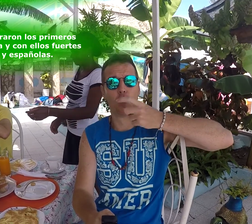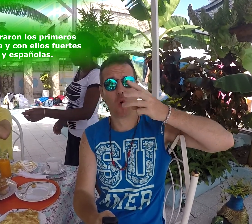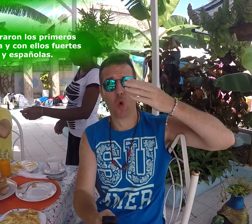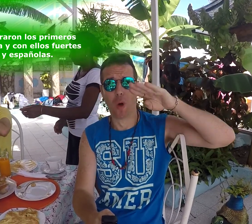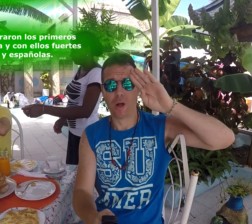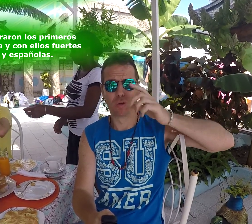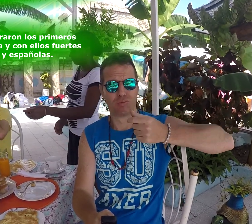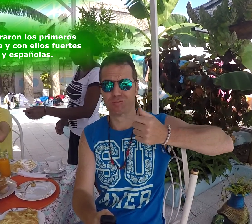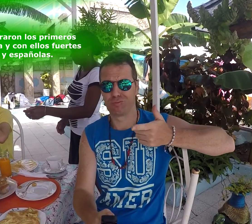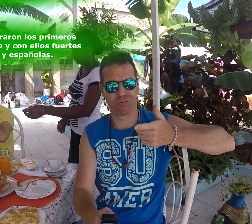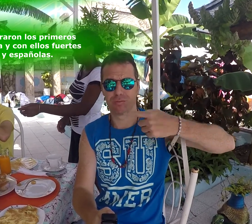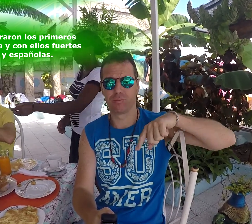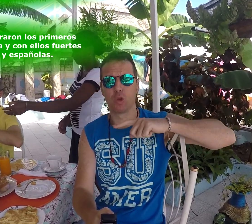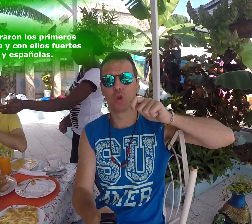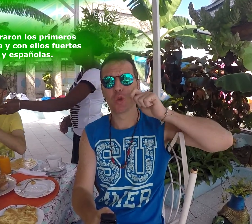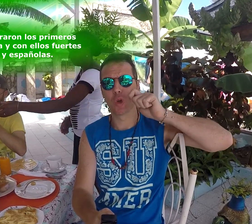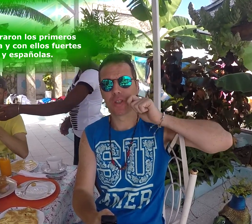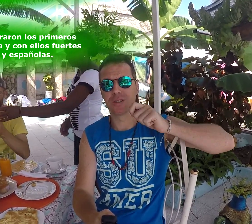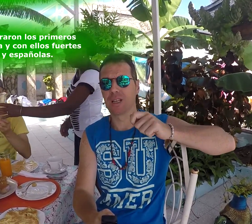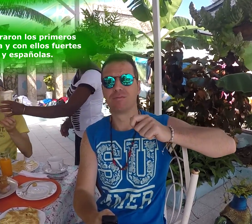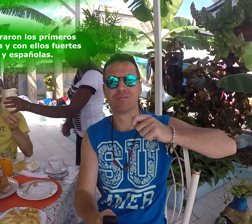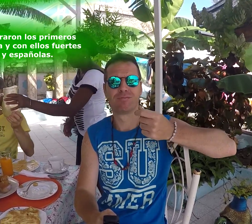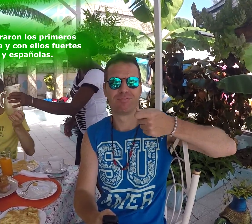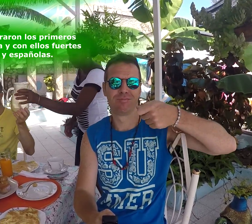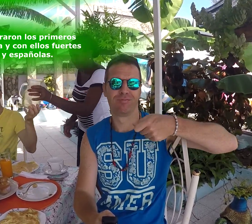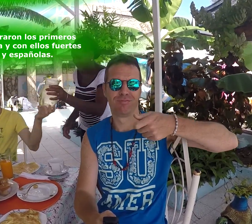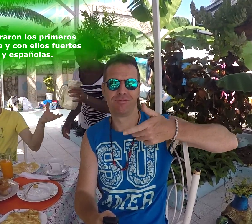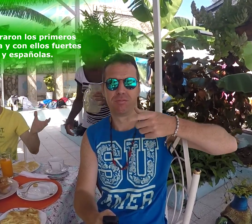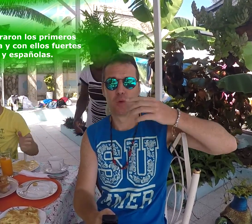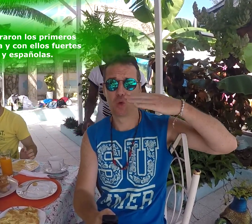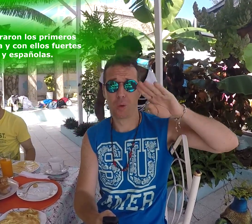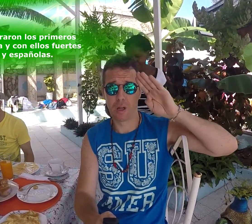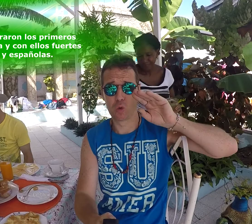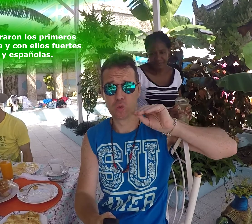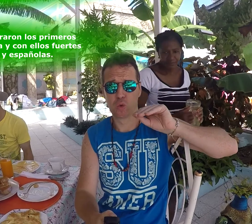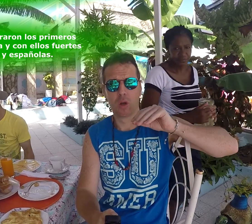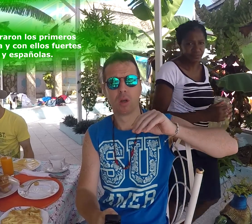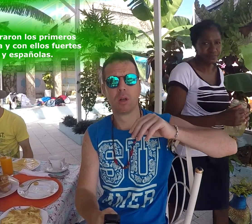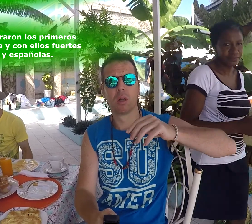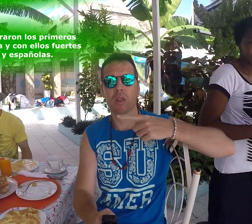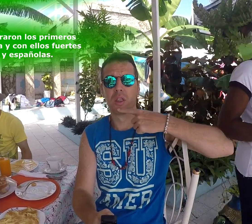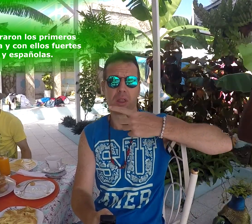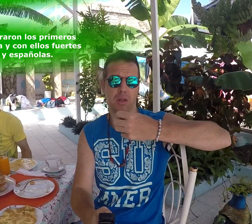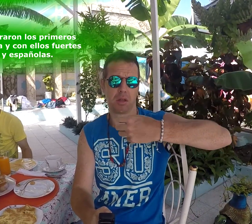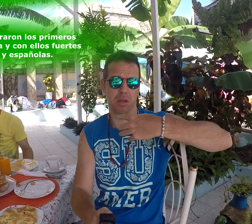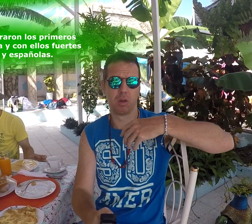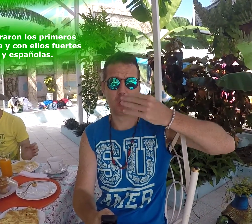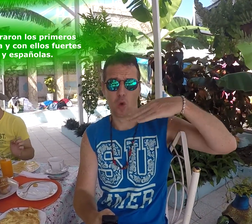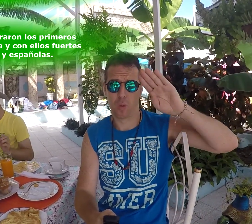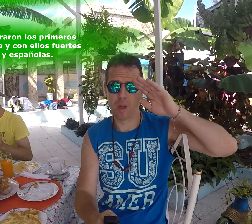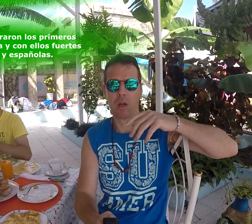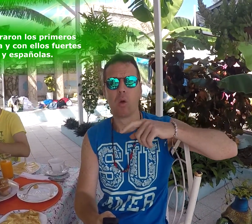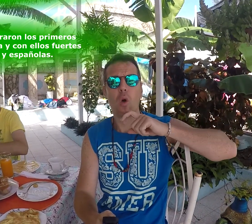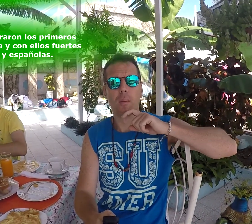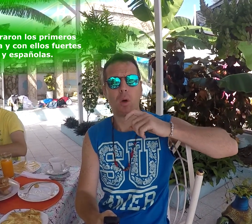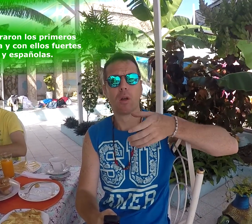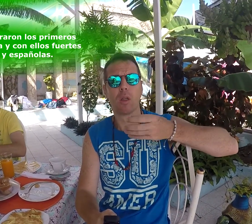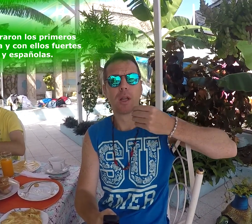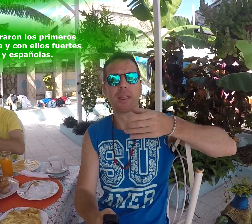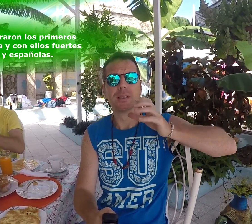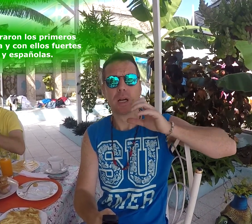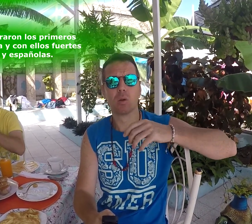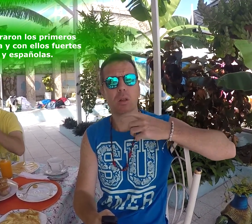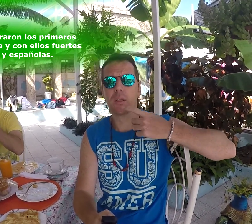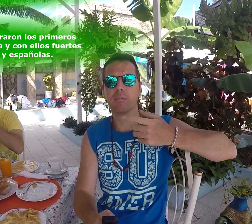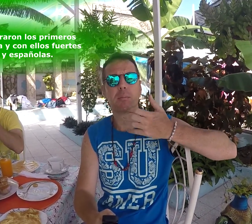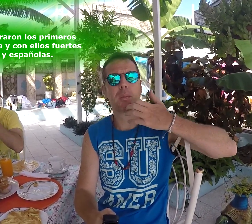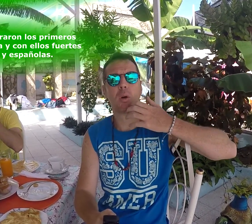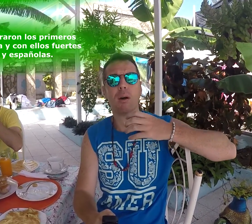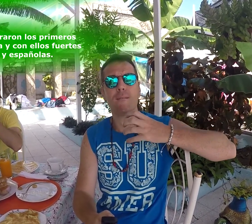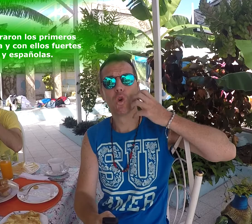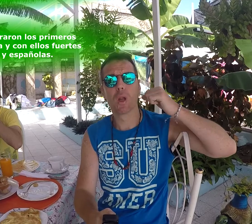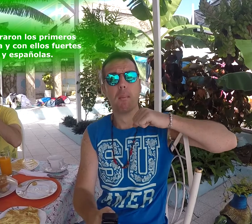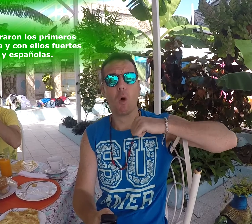Algunos cubanos no se lo pueden permitir, me han contado que los cubanos se desayunan con una sola fruta